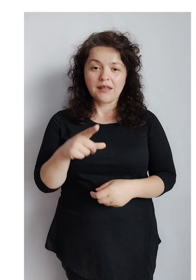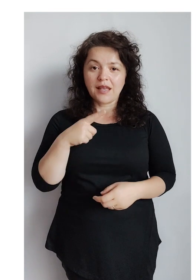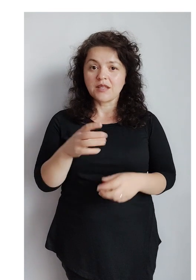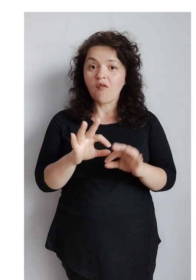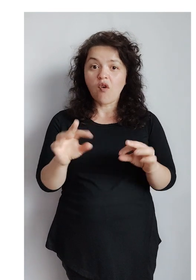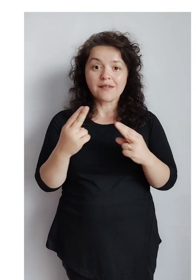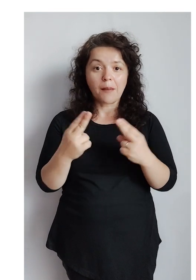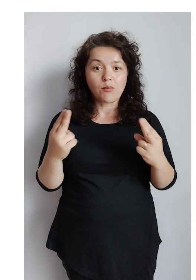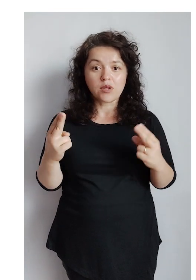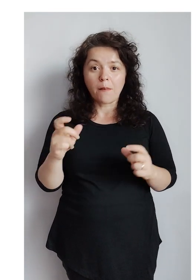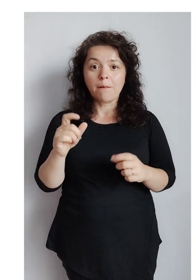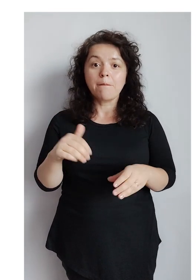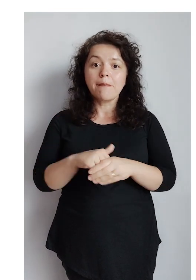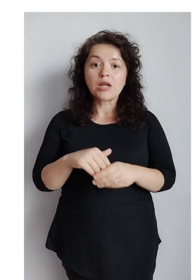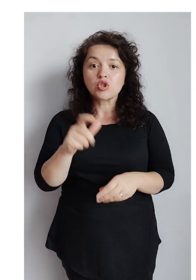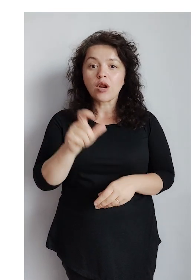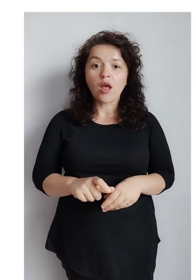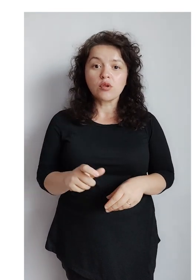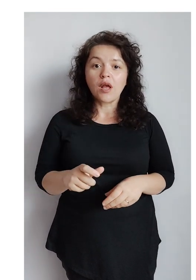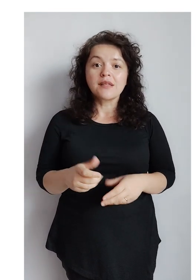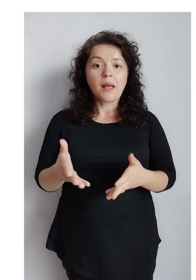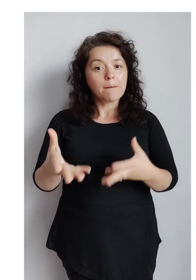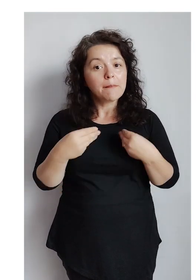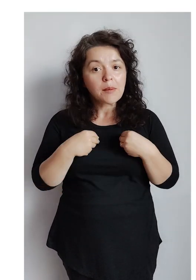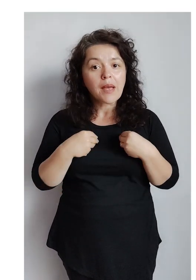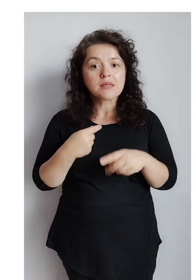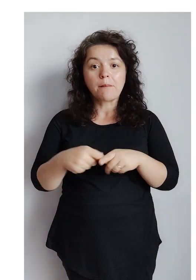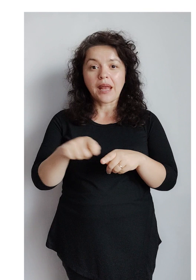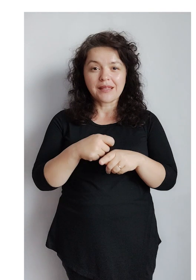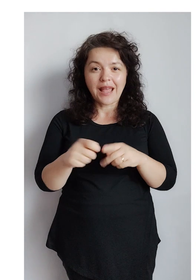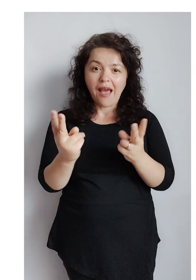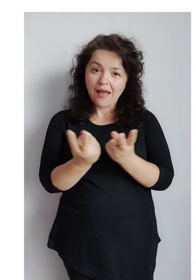Este foarte important ca personalul de afaceri să primească o pregătire adecvată